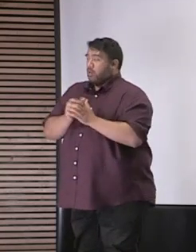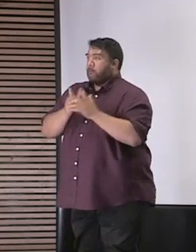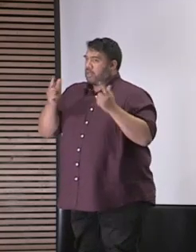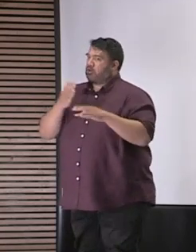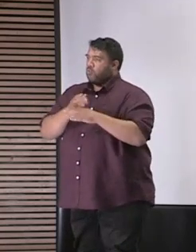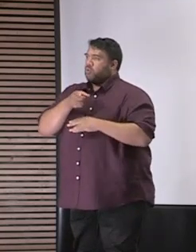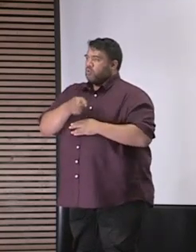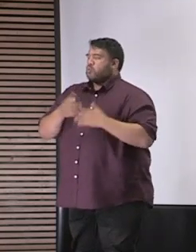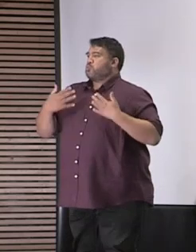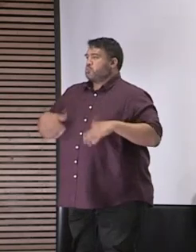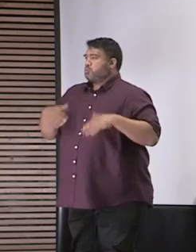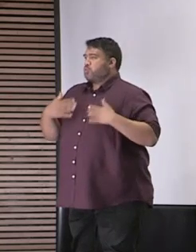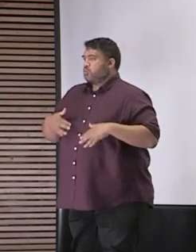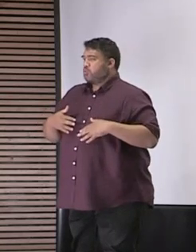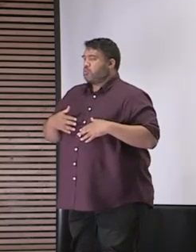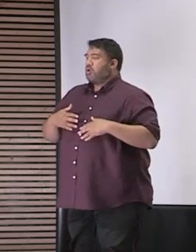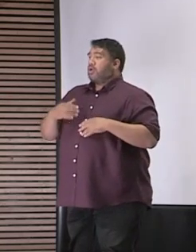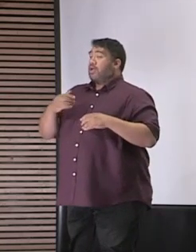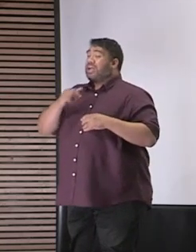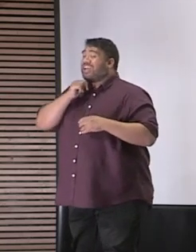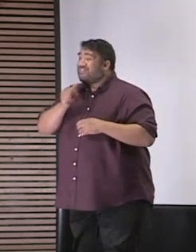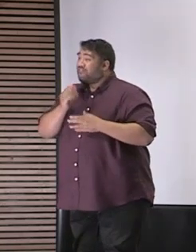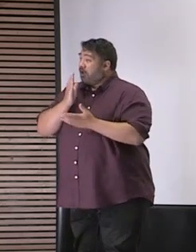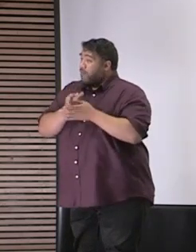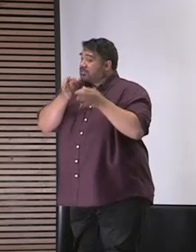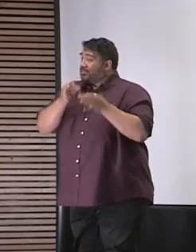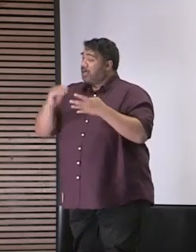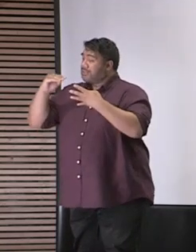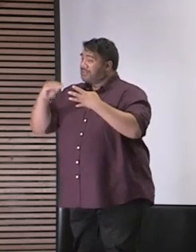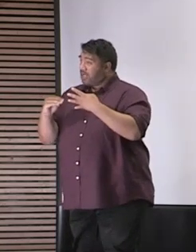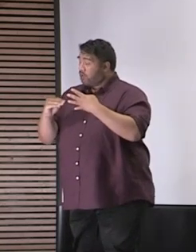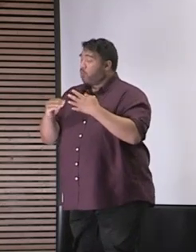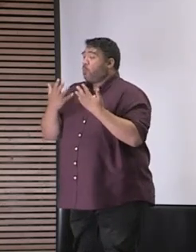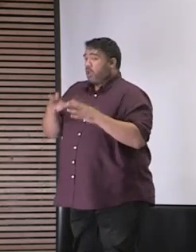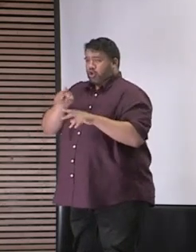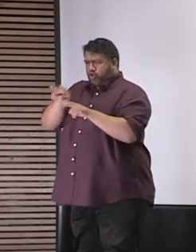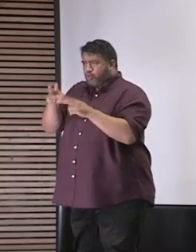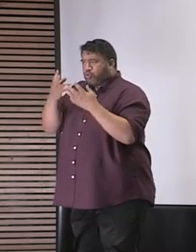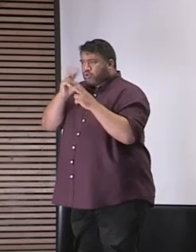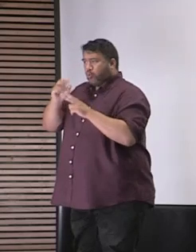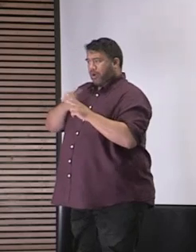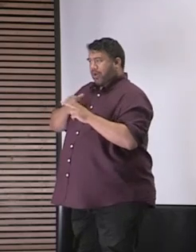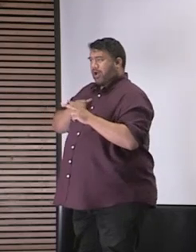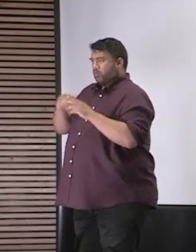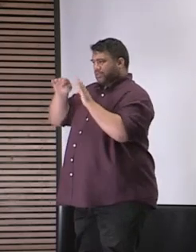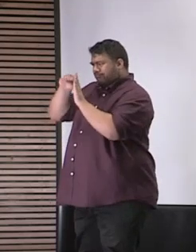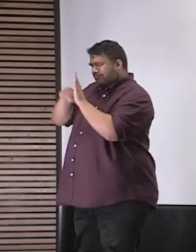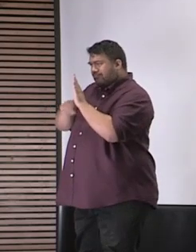Primero debemos asegurarnos de que tenemos todos los criterios necesarios para las preguntas y todos los diferentes umbrales realmente interrogados. Ese es el trabajo que estamos haciendo